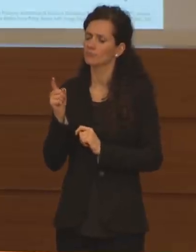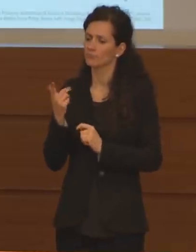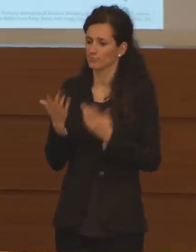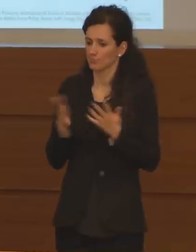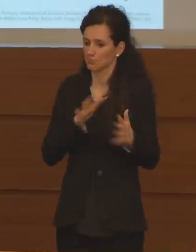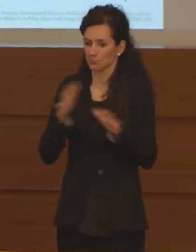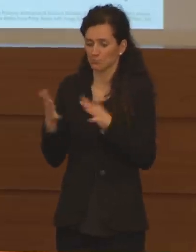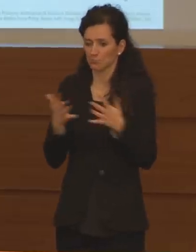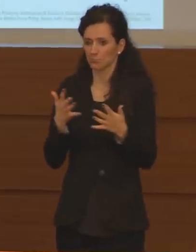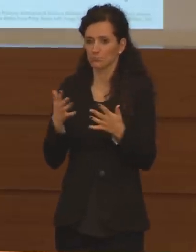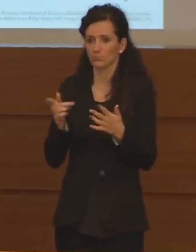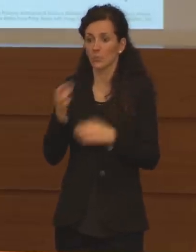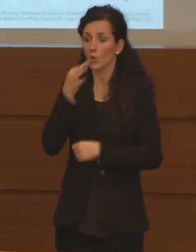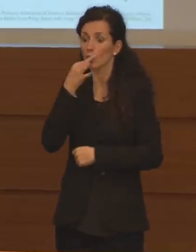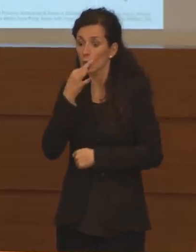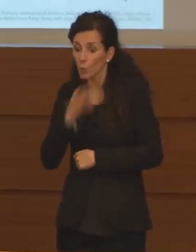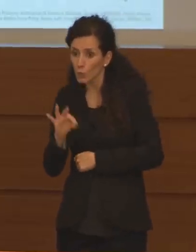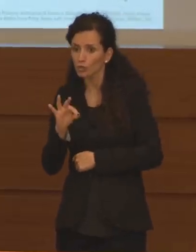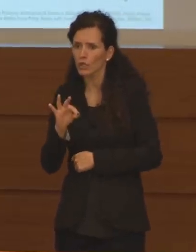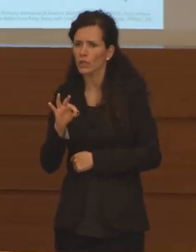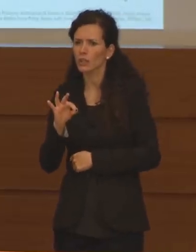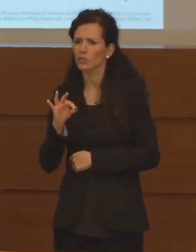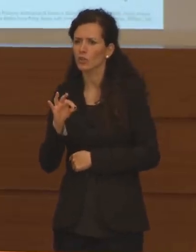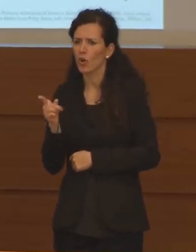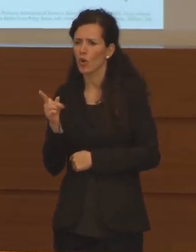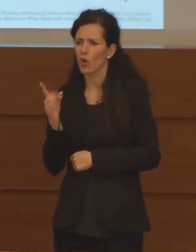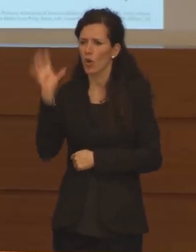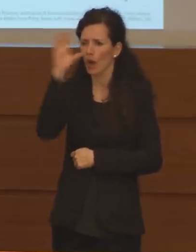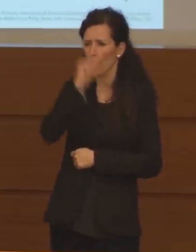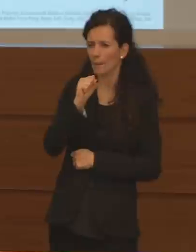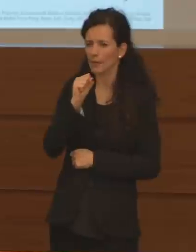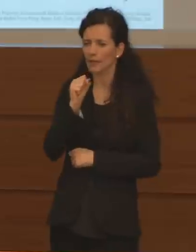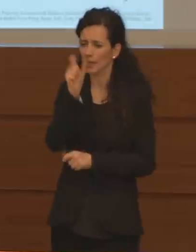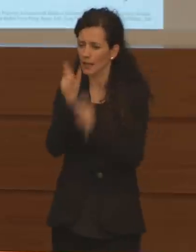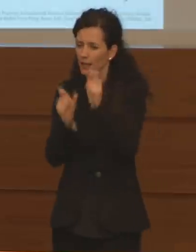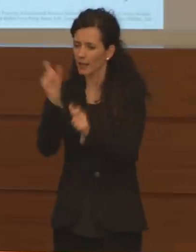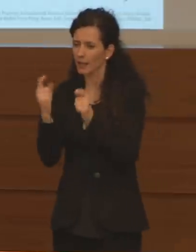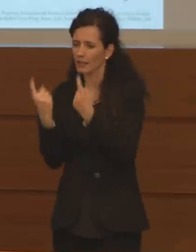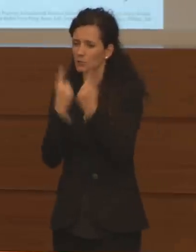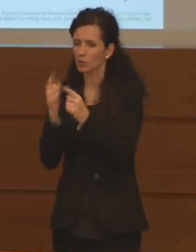anche a datare più o meno i primi casi di contagio?